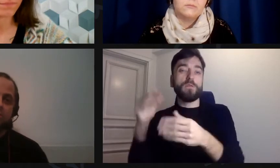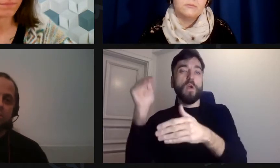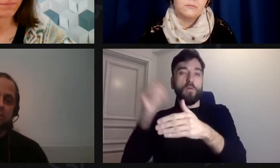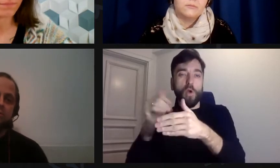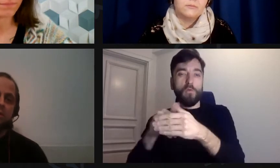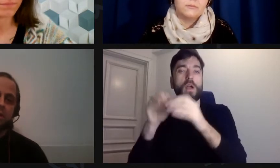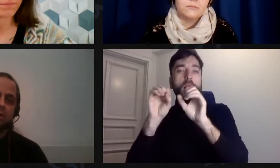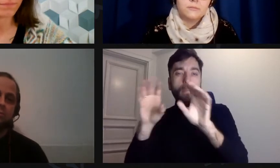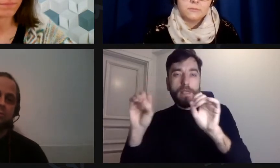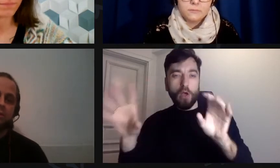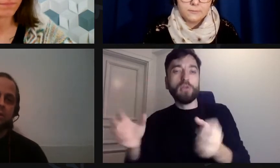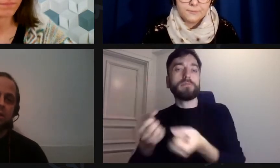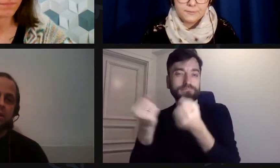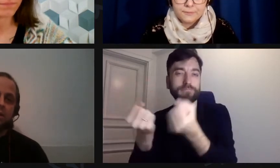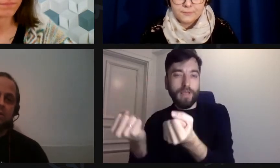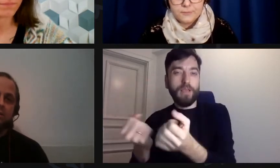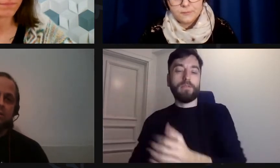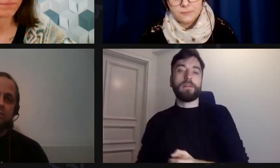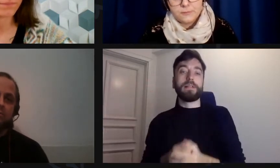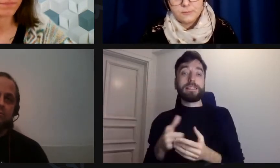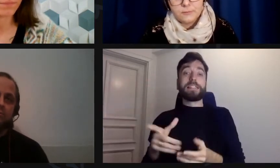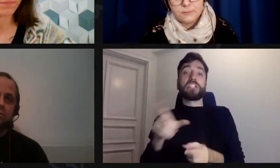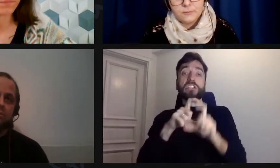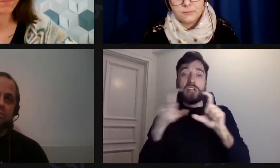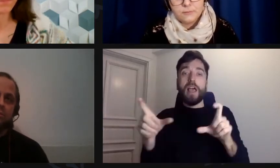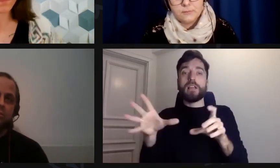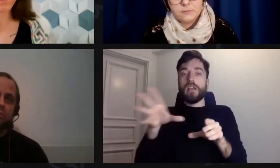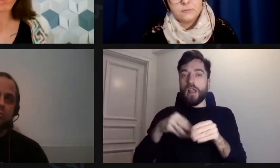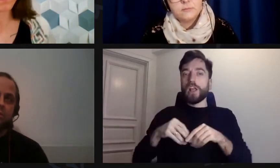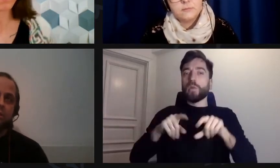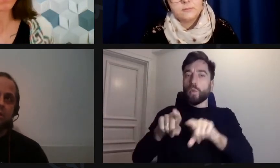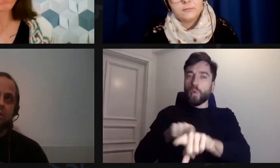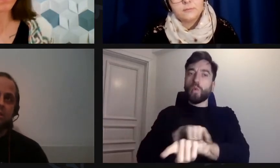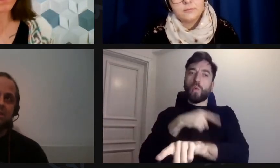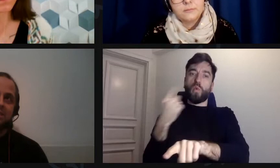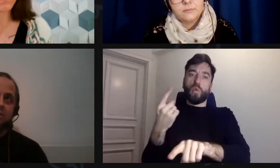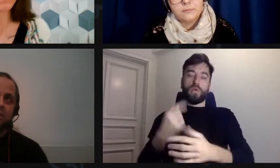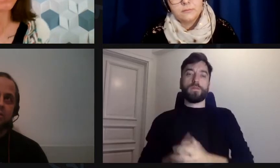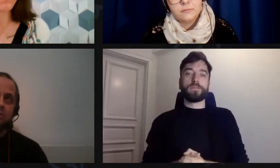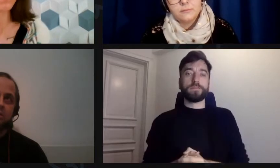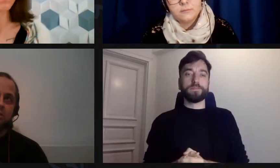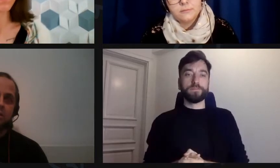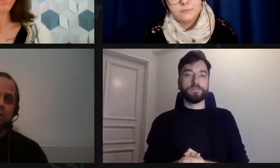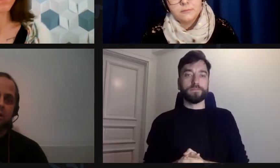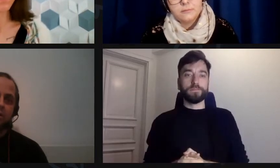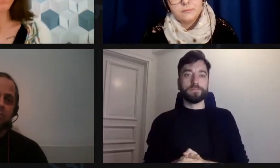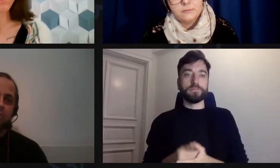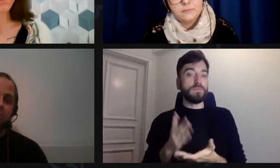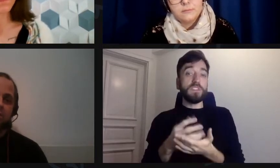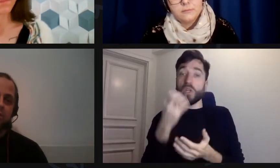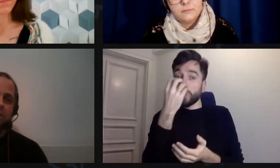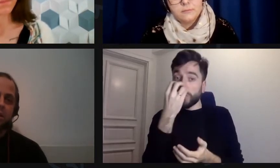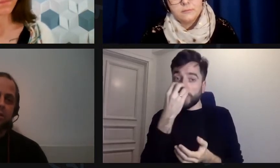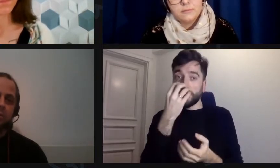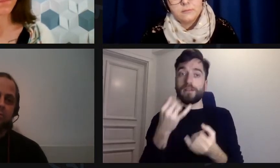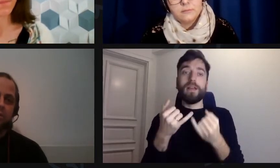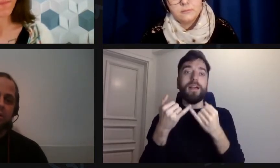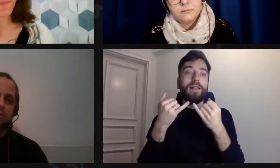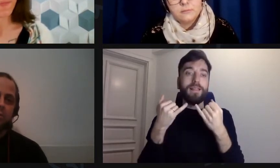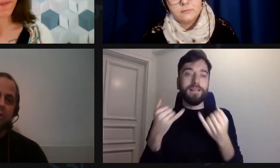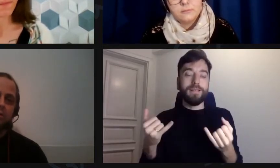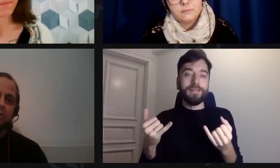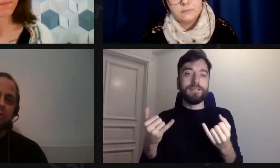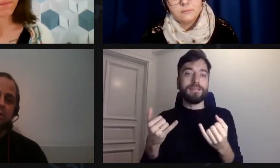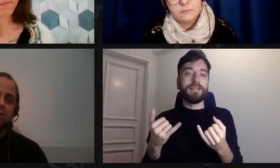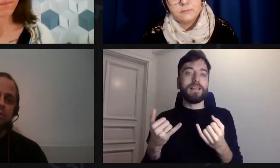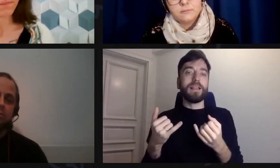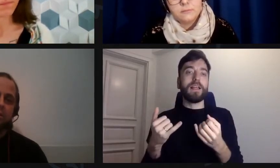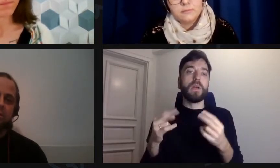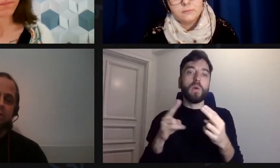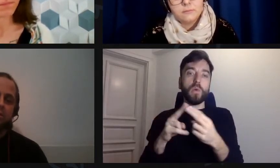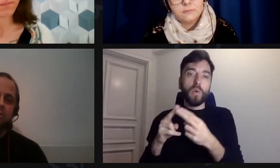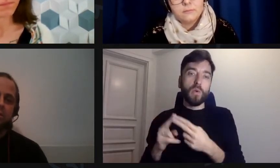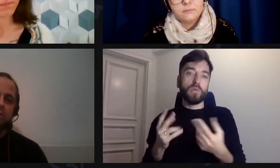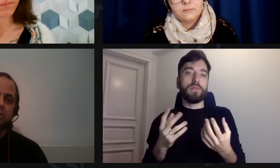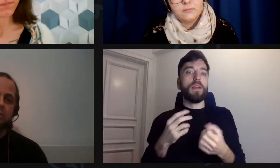Mamy wtedy bardzo intensywny czas, możemy w różny sposób i nie tylko przez cyrk, przez prace dookoła.